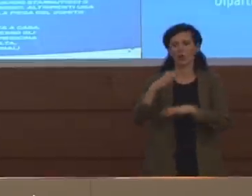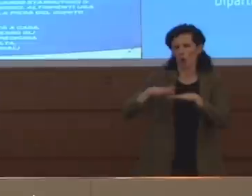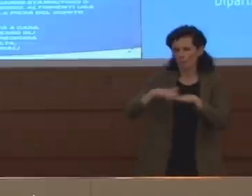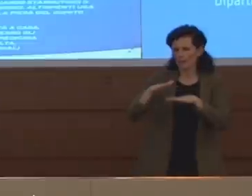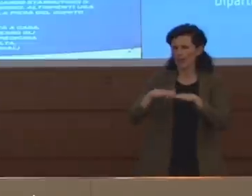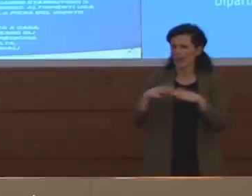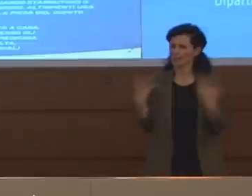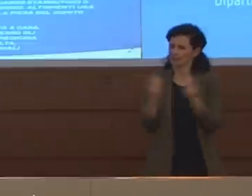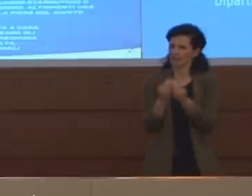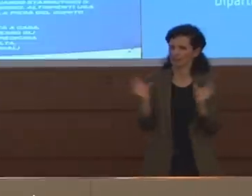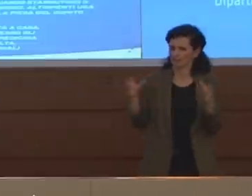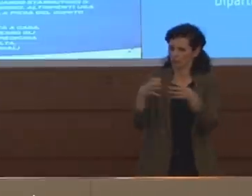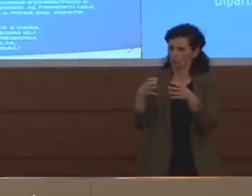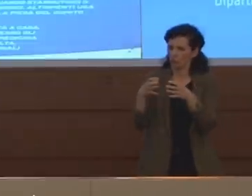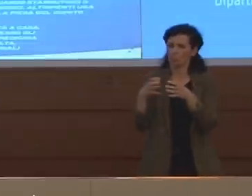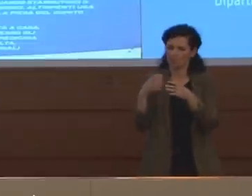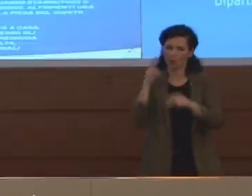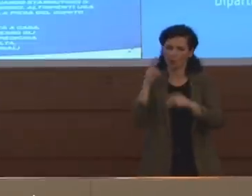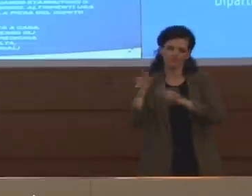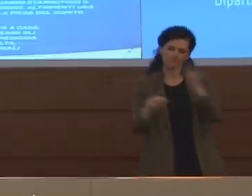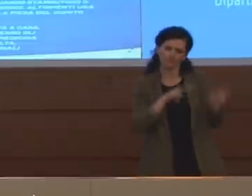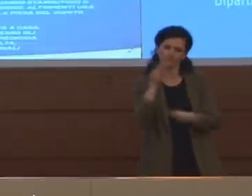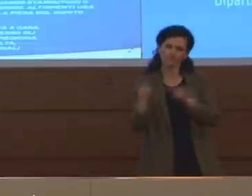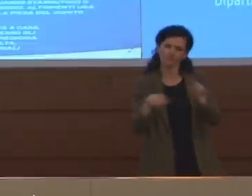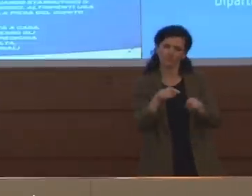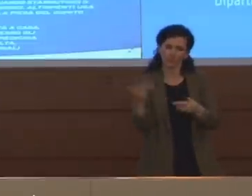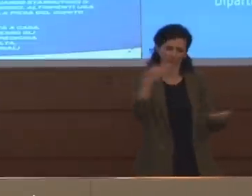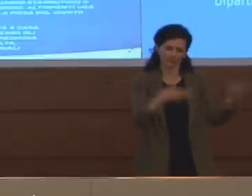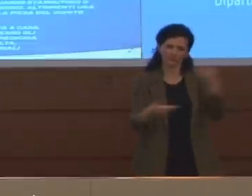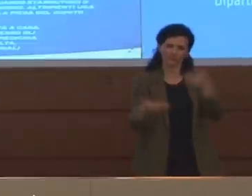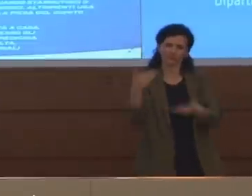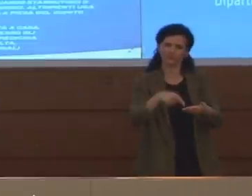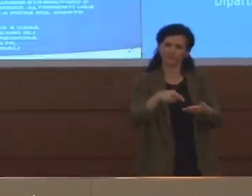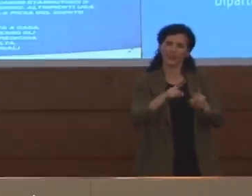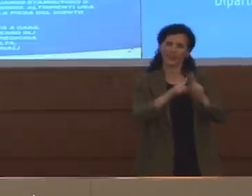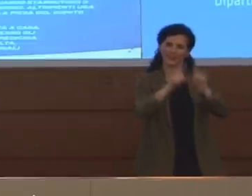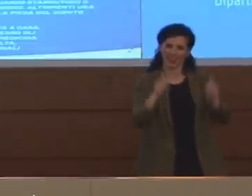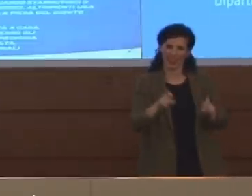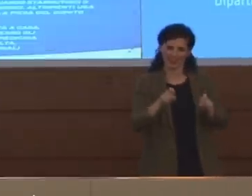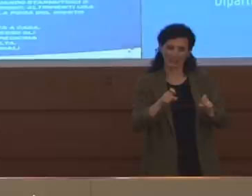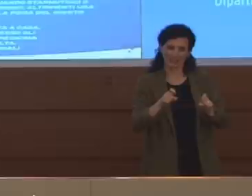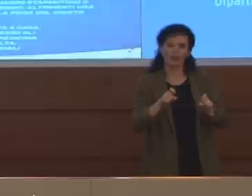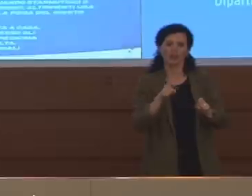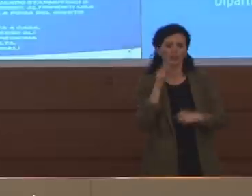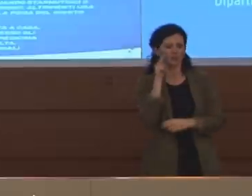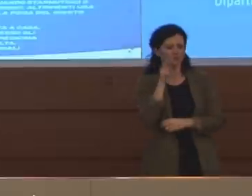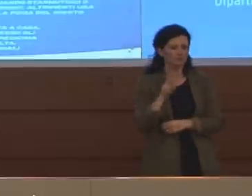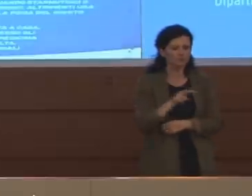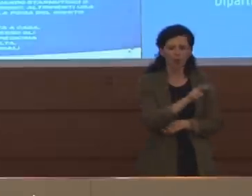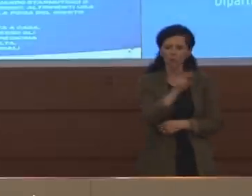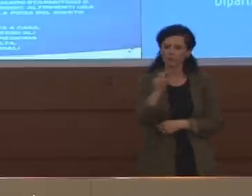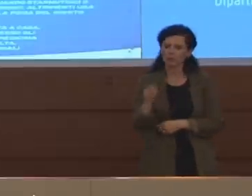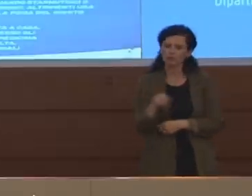complementari, procederà all'identificazione del test che verrà